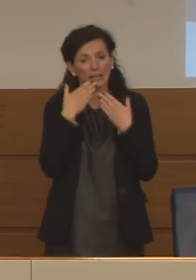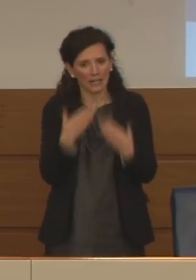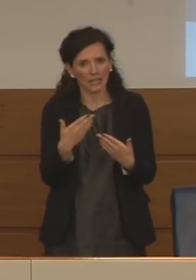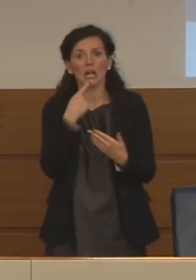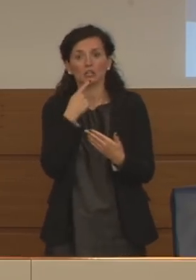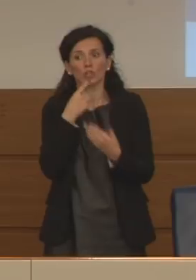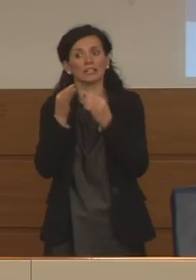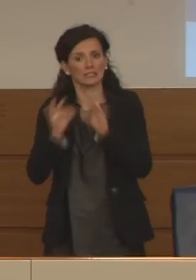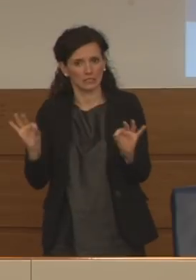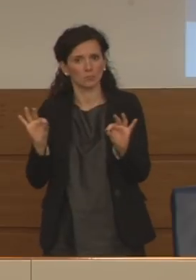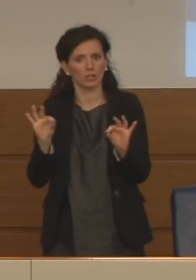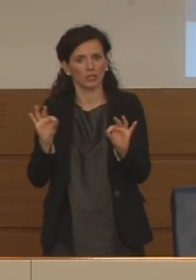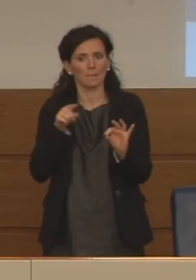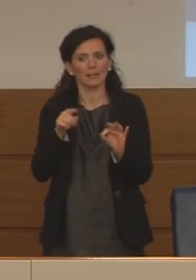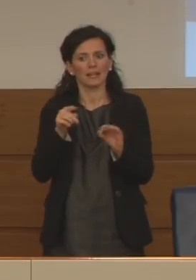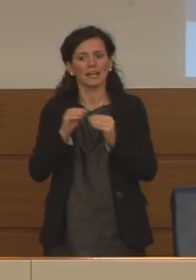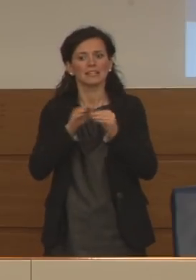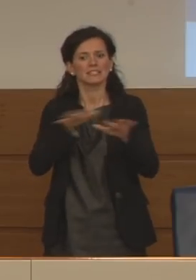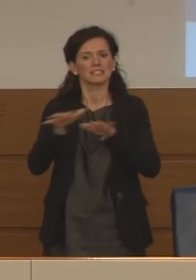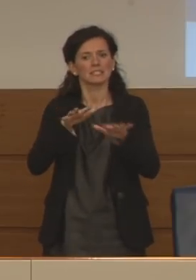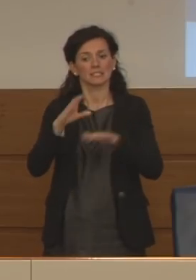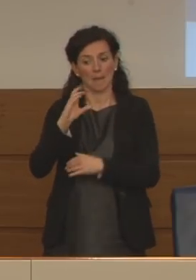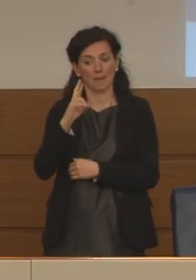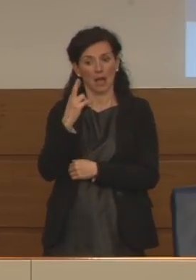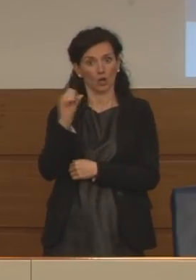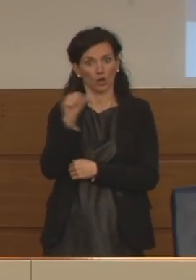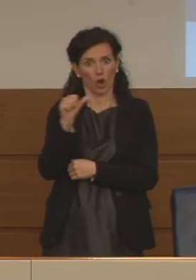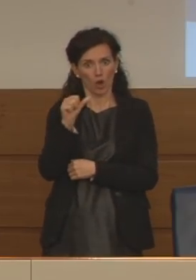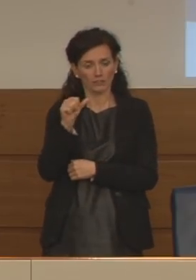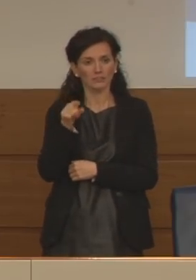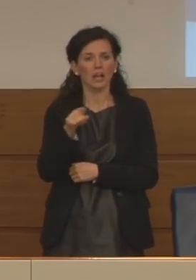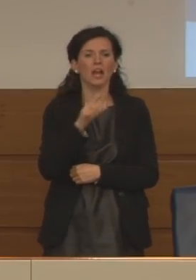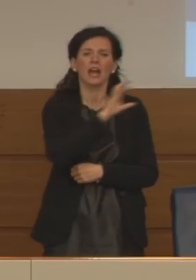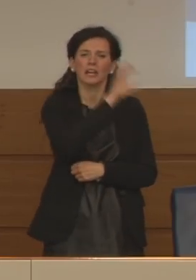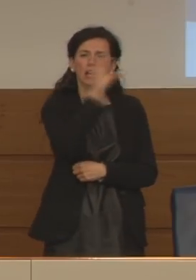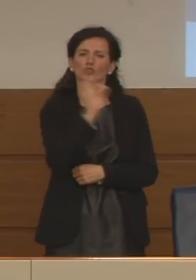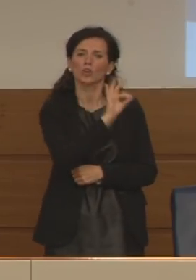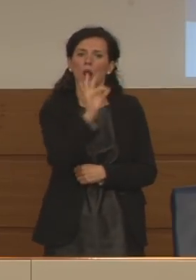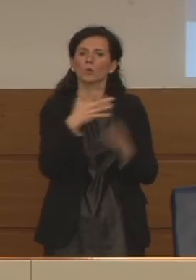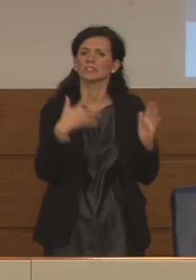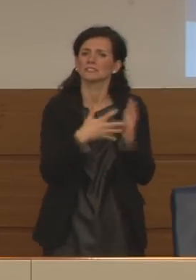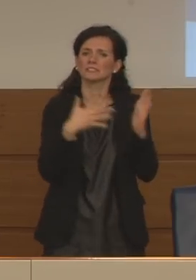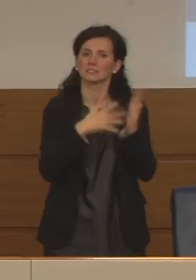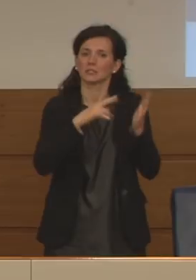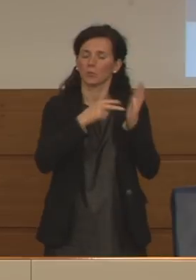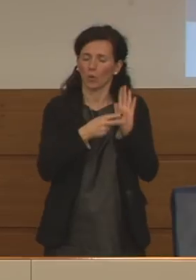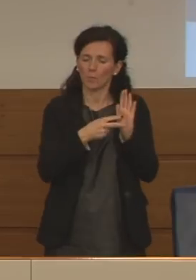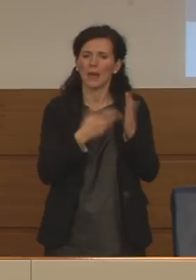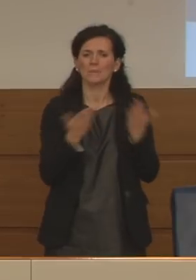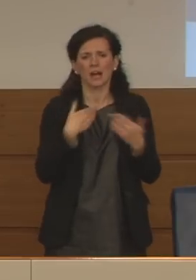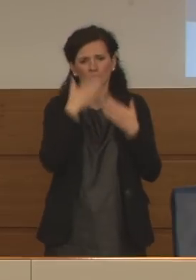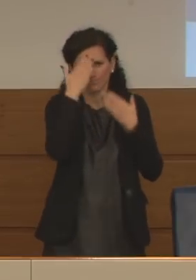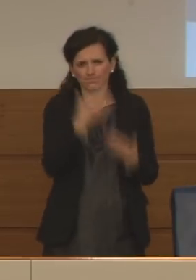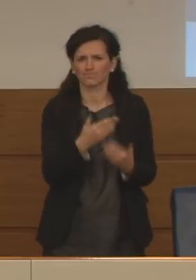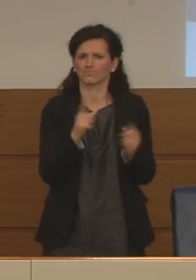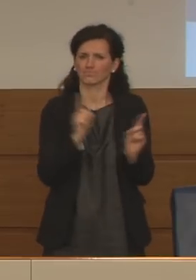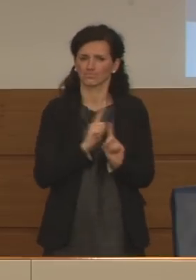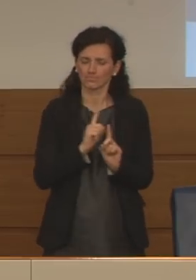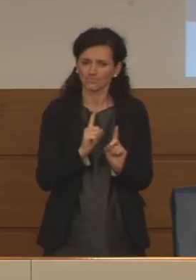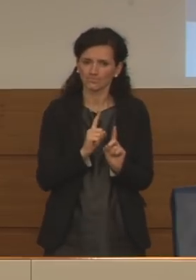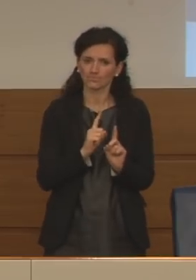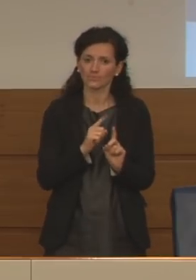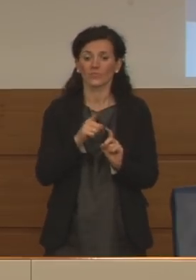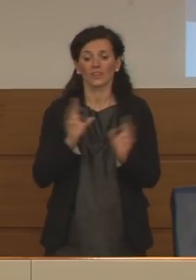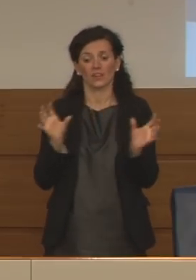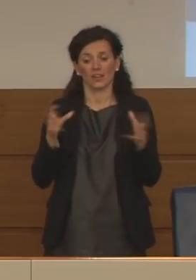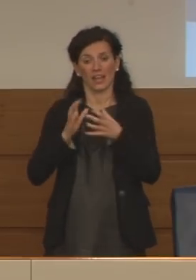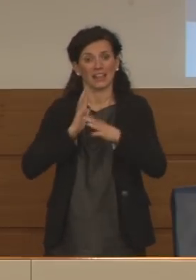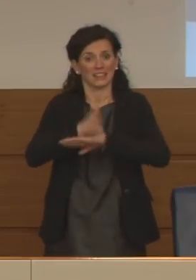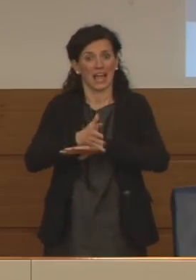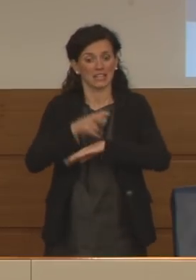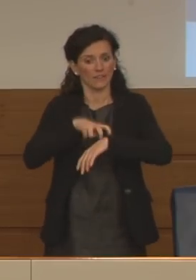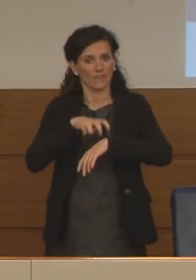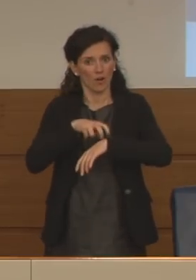sistema CROSS, ma di fatto questa operazione sulla task force per